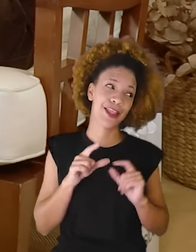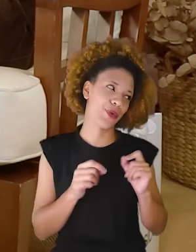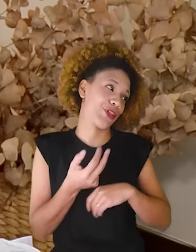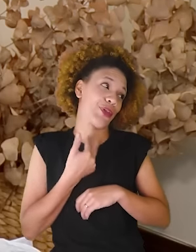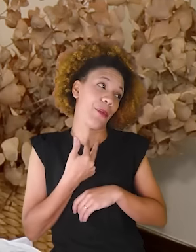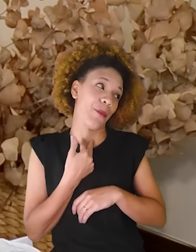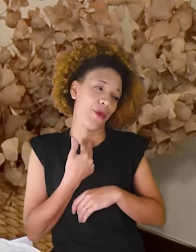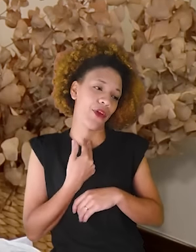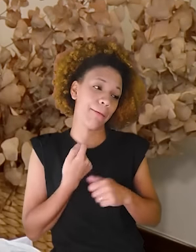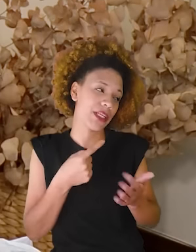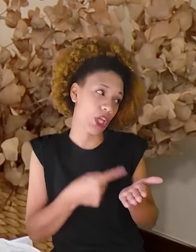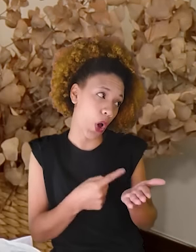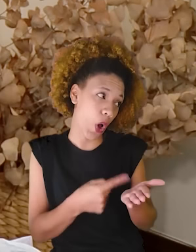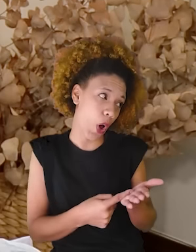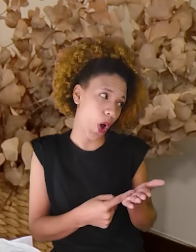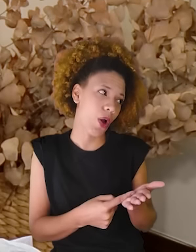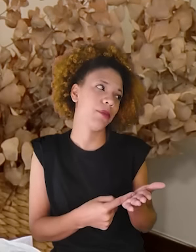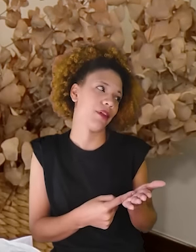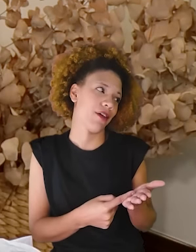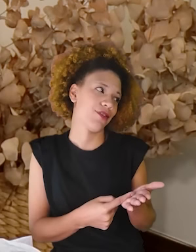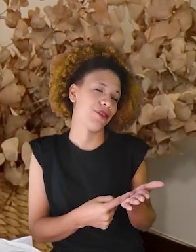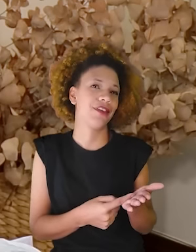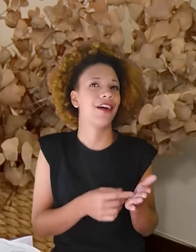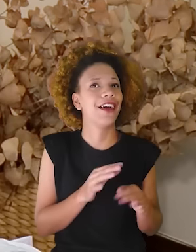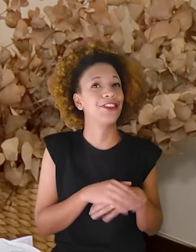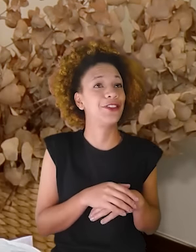gente tem um po pode ter um pré combinado ó isso daqui você não faz é legal que aí você descobre